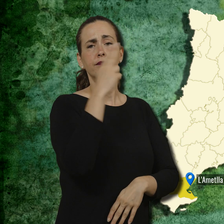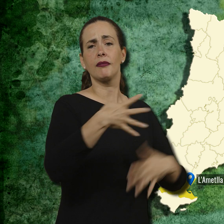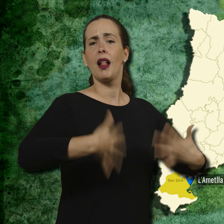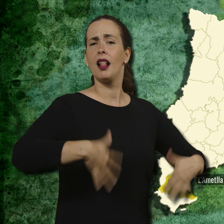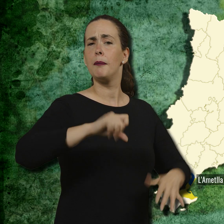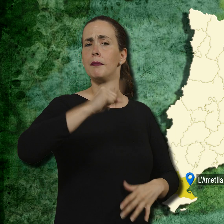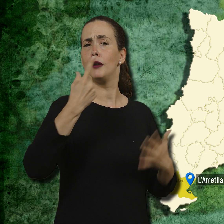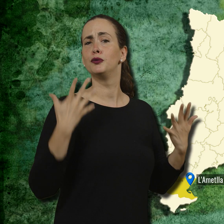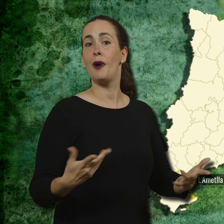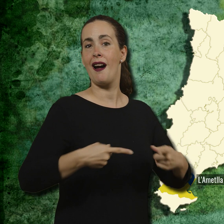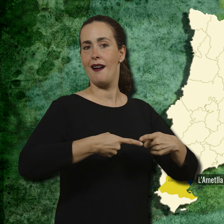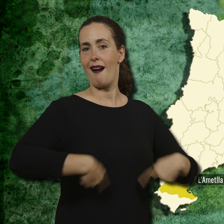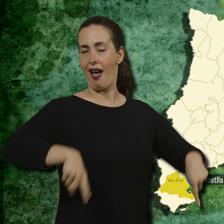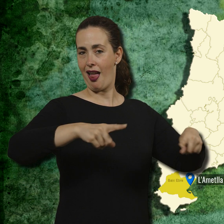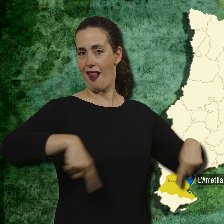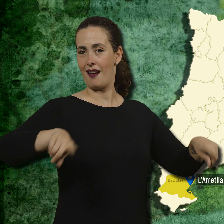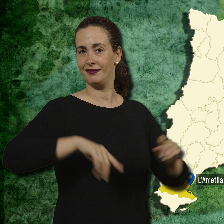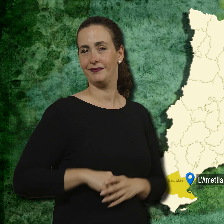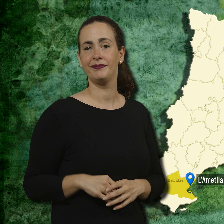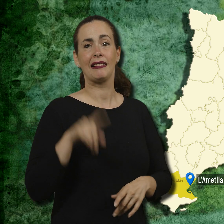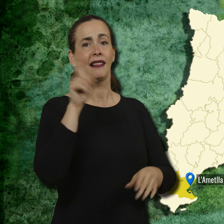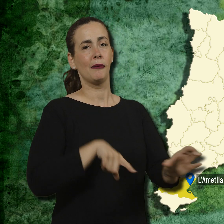Imprescindible: Visitar les cales.